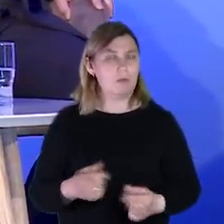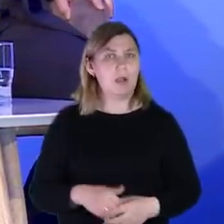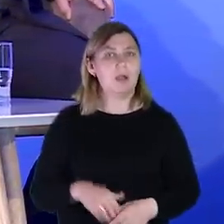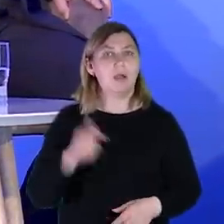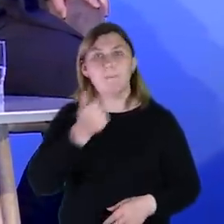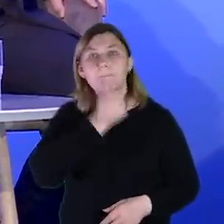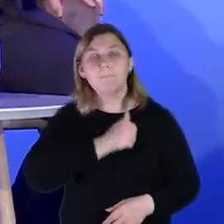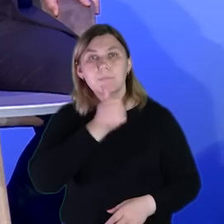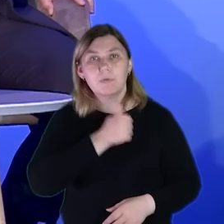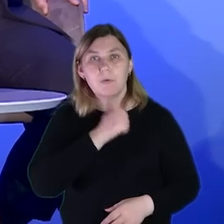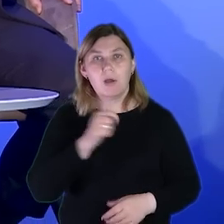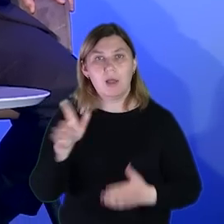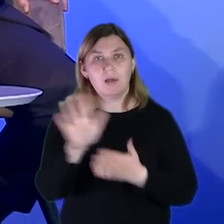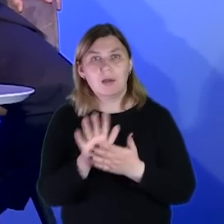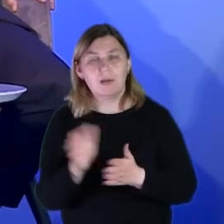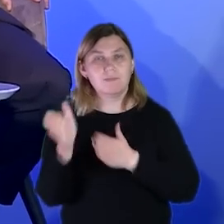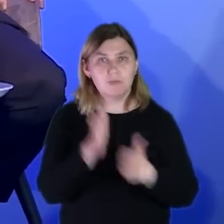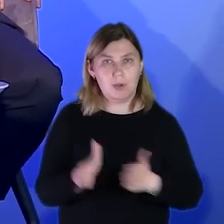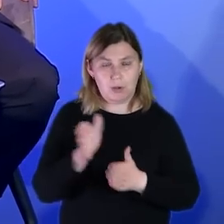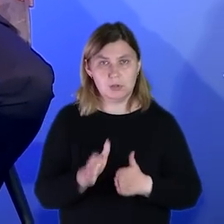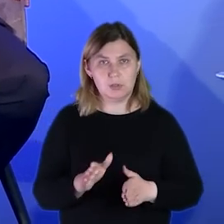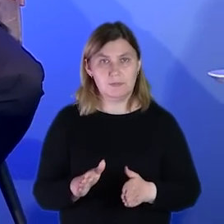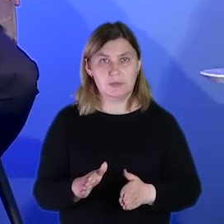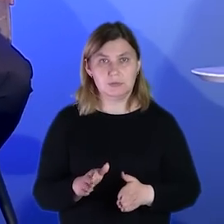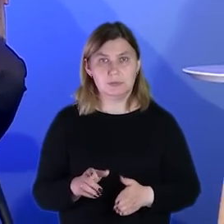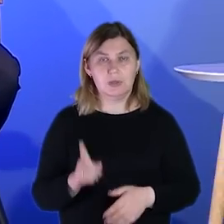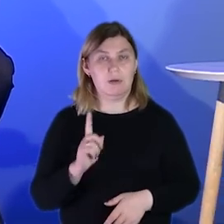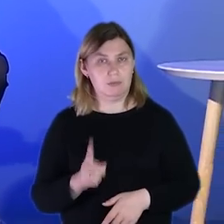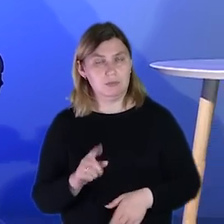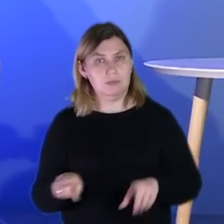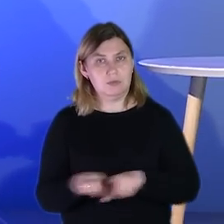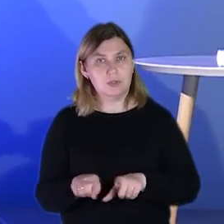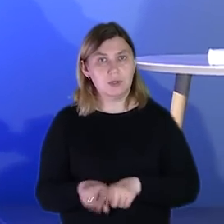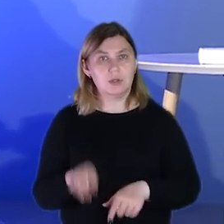I spróbować te scenariusze przygotować. Tym bardziej, że (tutaj już kolega Artur